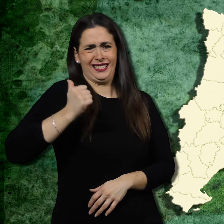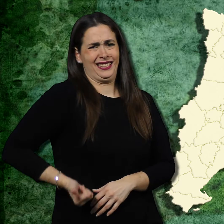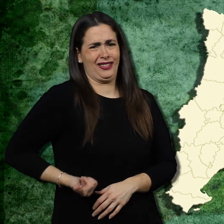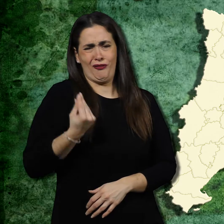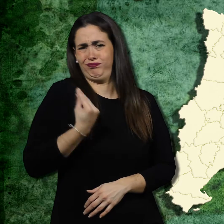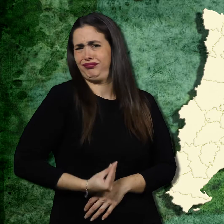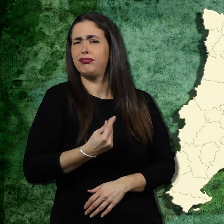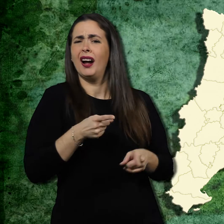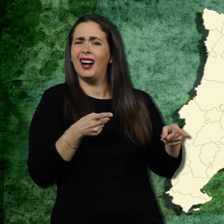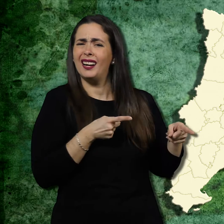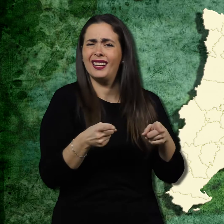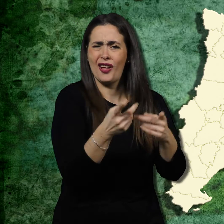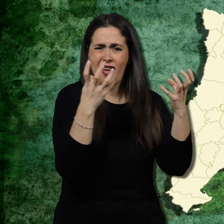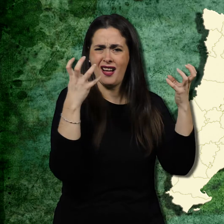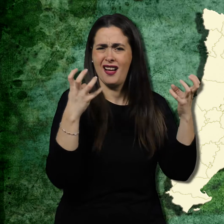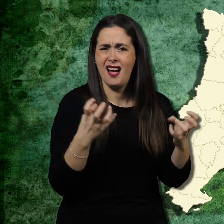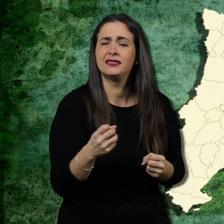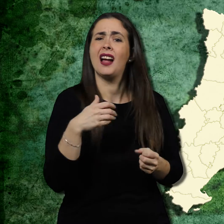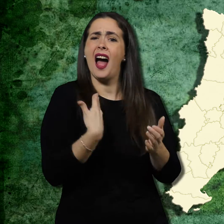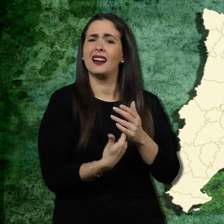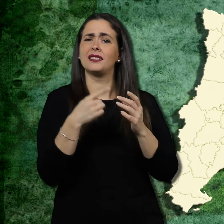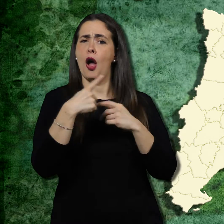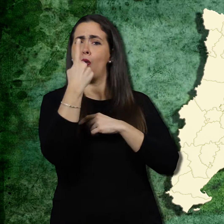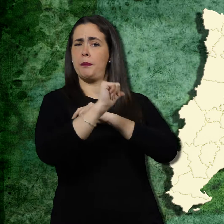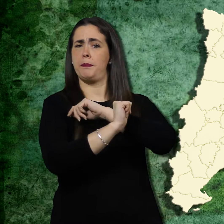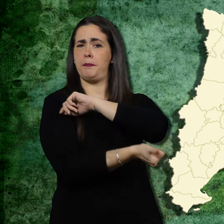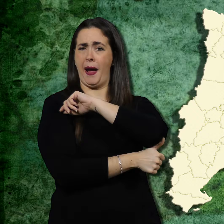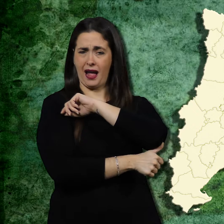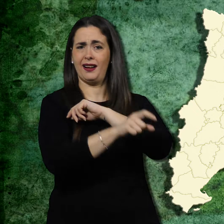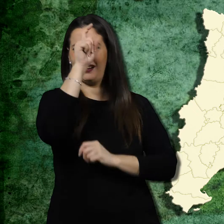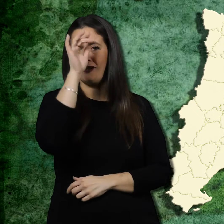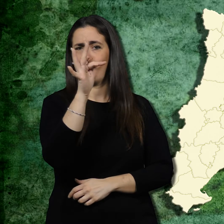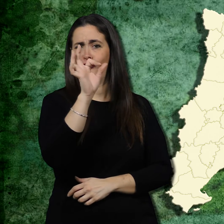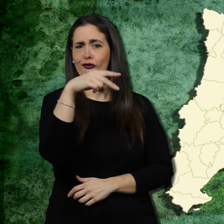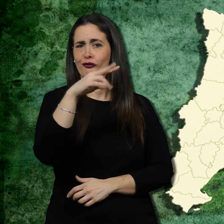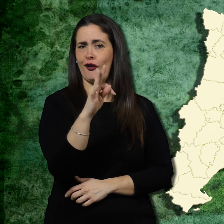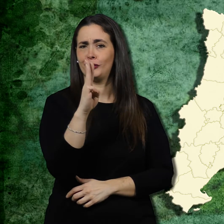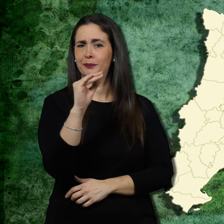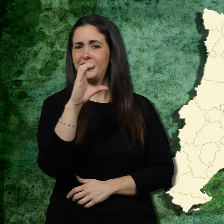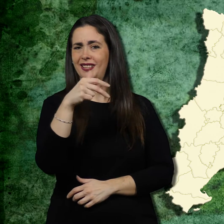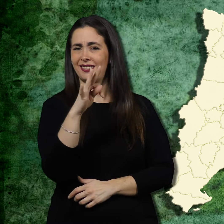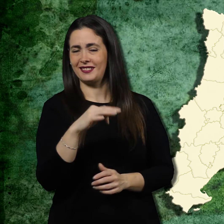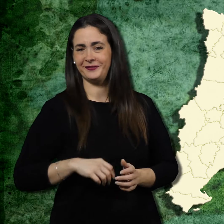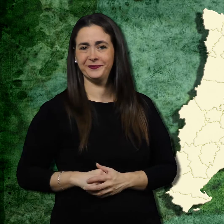ple de torrents i rieres, i on destaca l'emblemàtic paratge de la Font Picant.